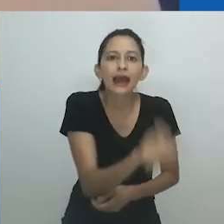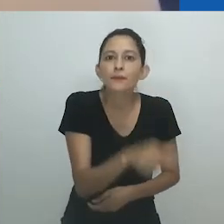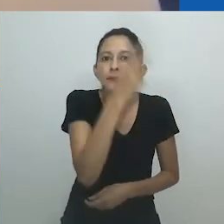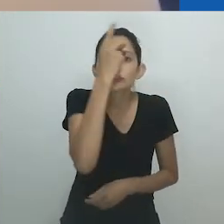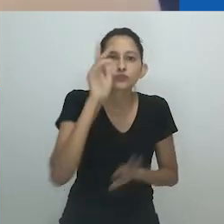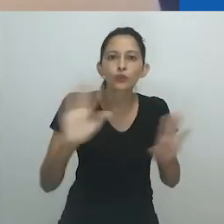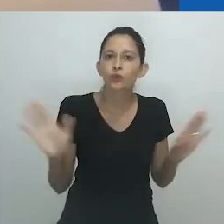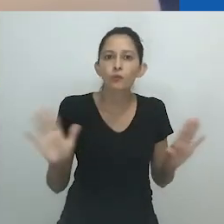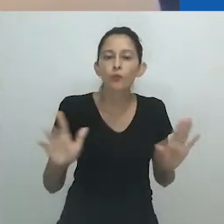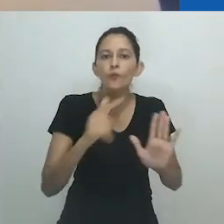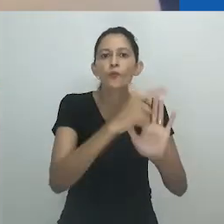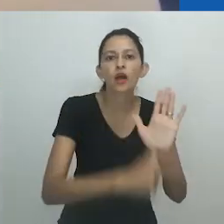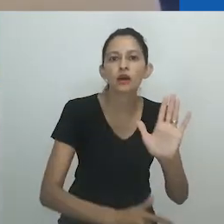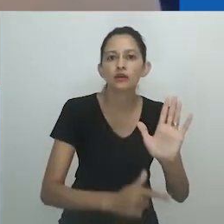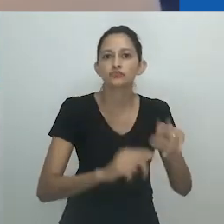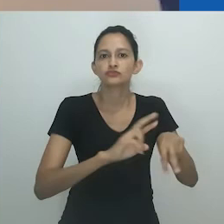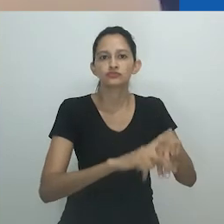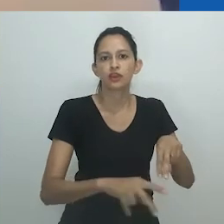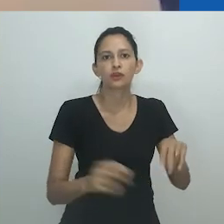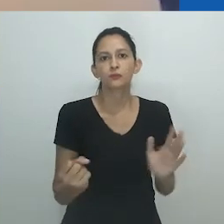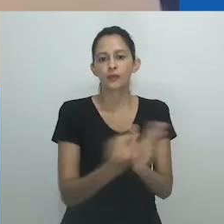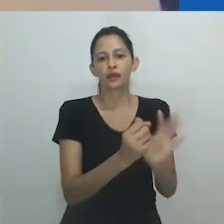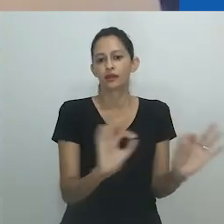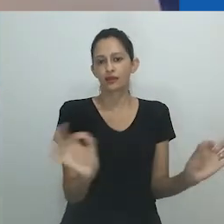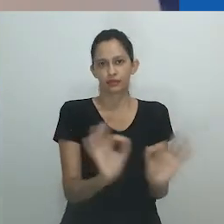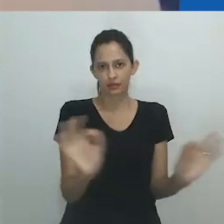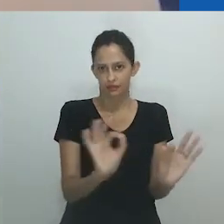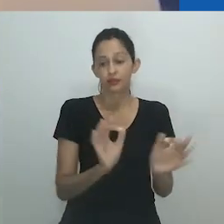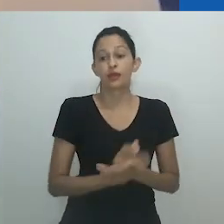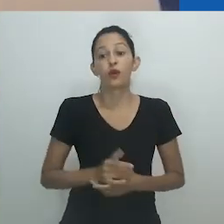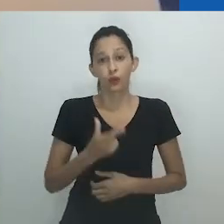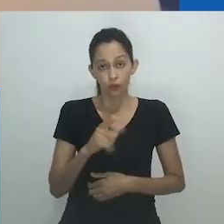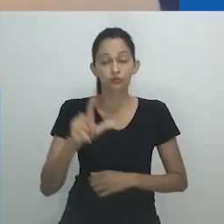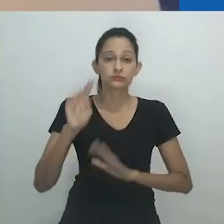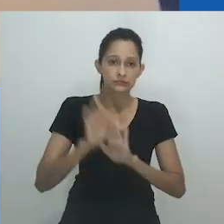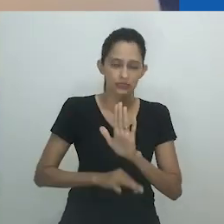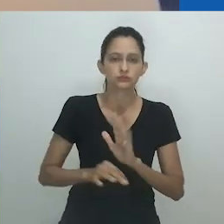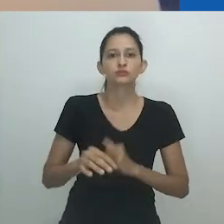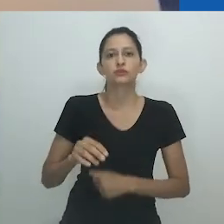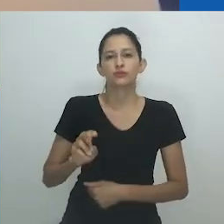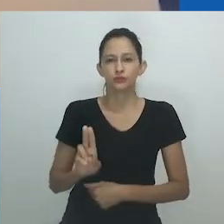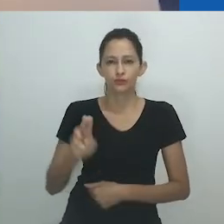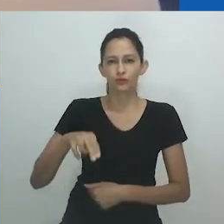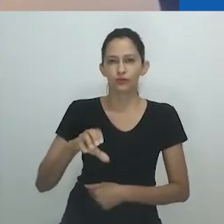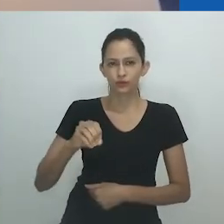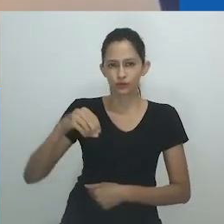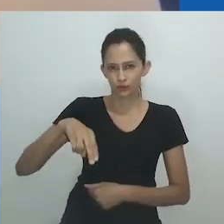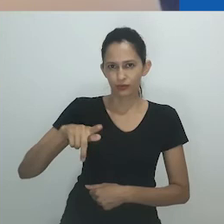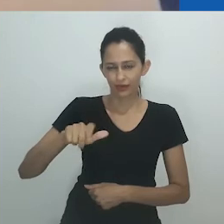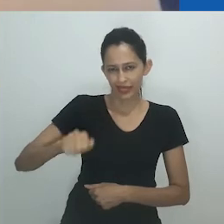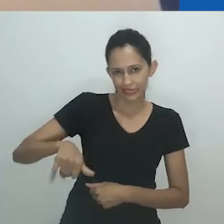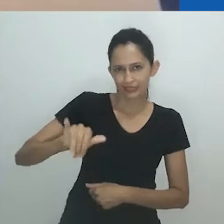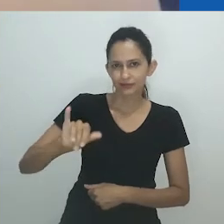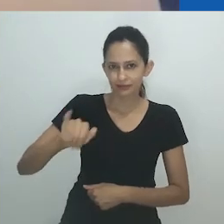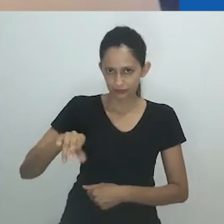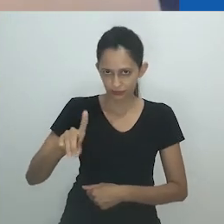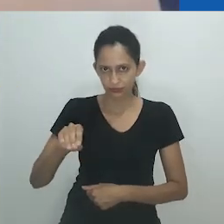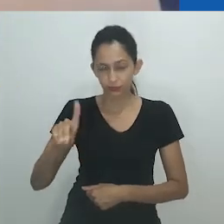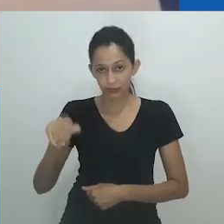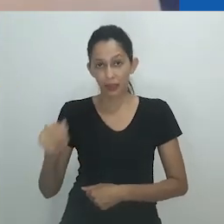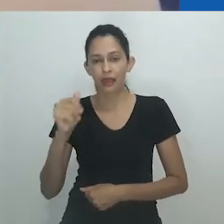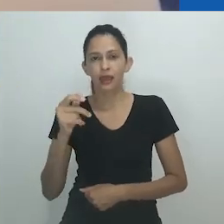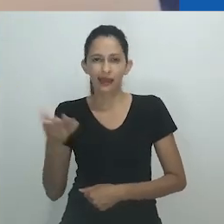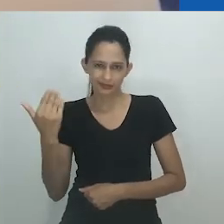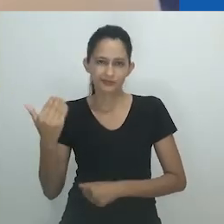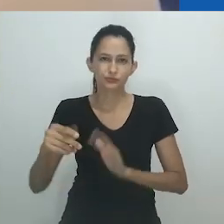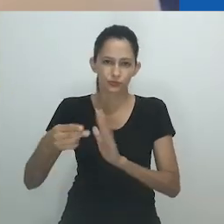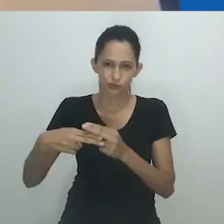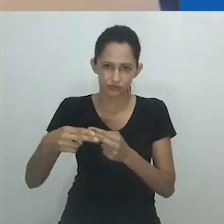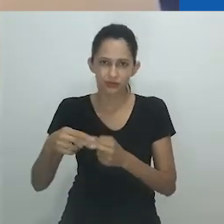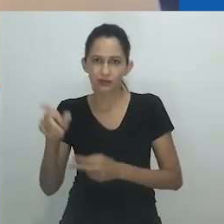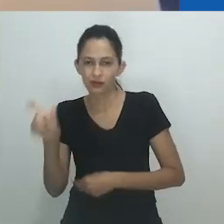Essa reviravolta do nongayindoda e a possibilidade de alternar entre a auto-referência feminina e masculina já sugere a flexibilidade e fluidez de gênero do termo.